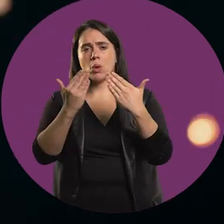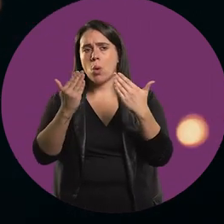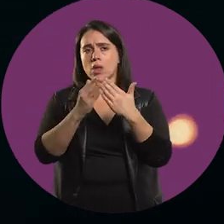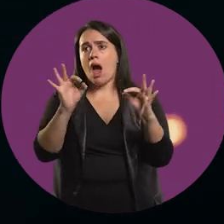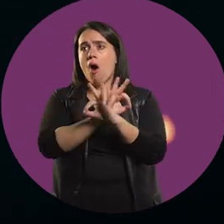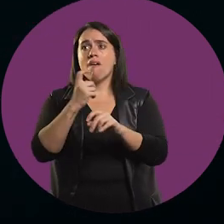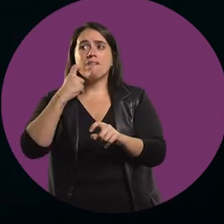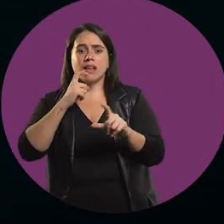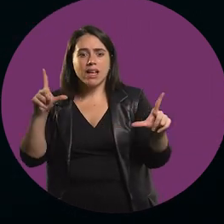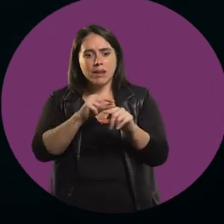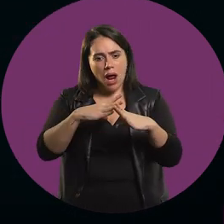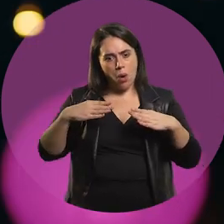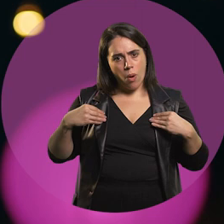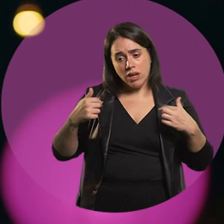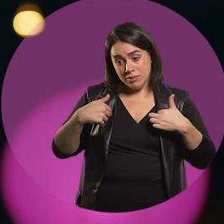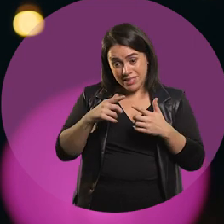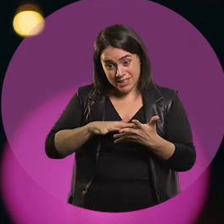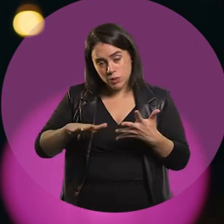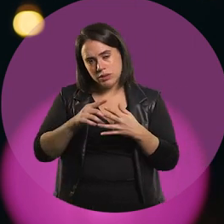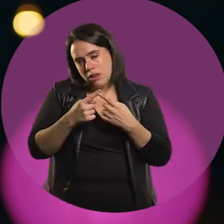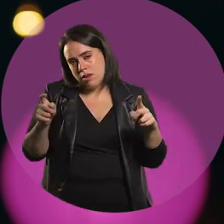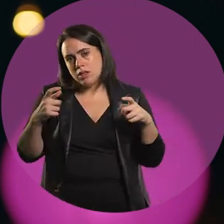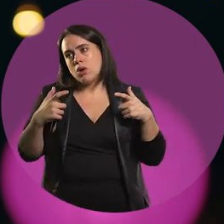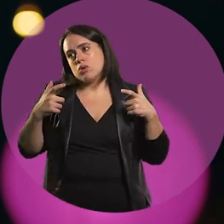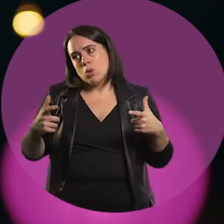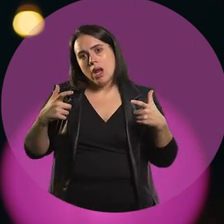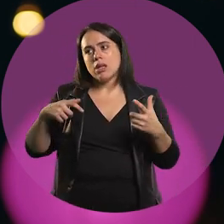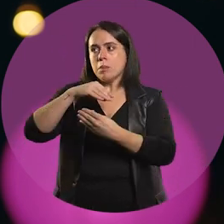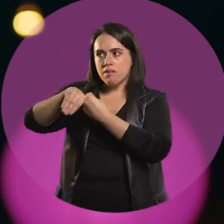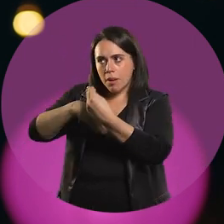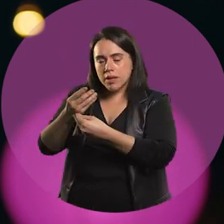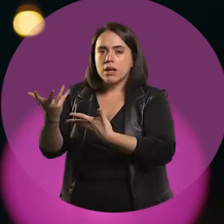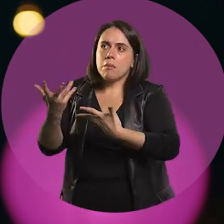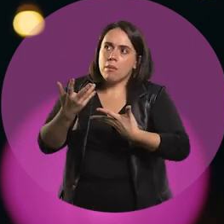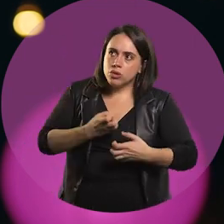que ni siquiera pueden terminar la escuela. Yo tuve suerte porque tengo mucho apoyo de mi familia,